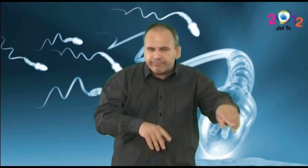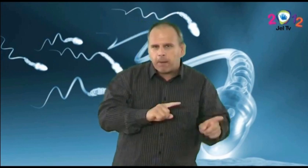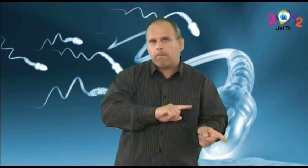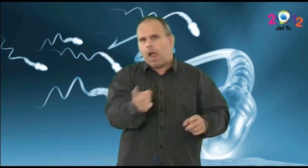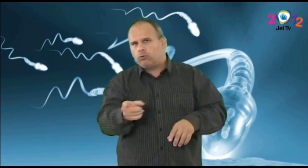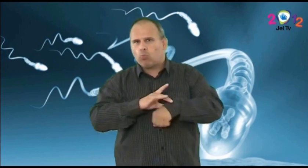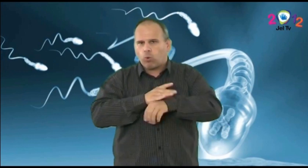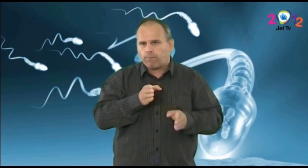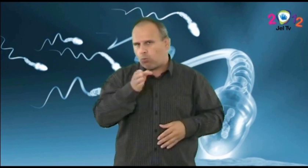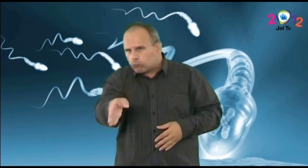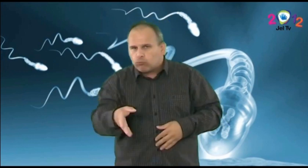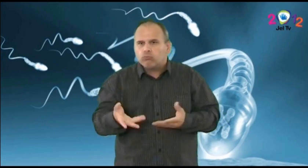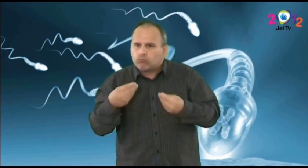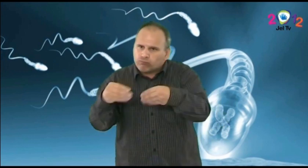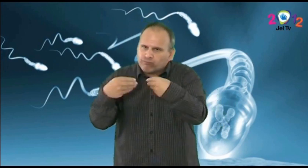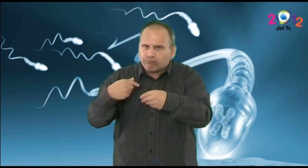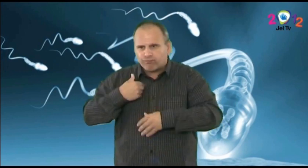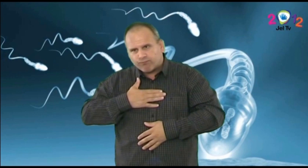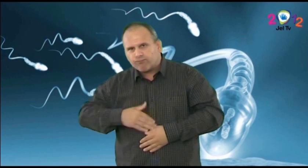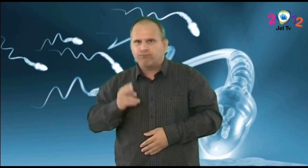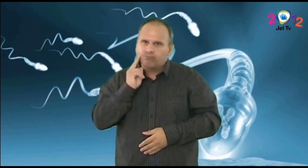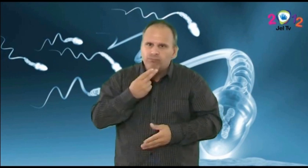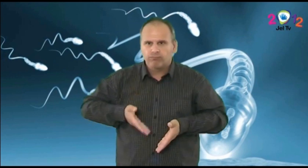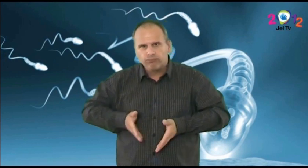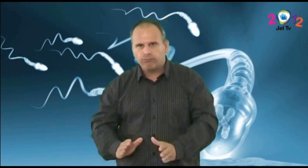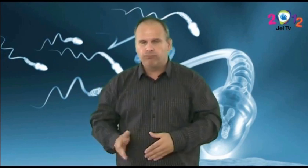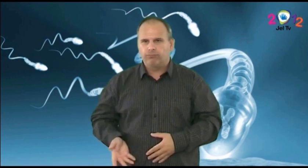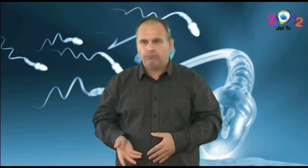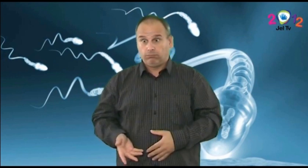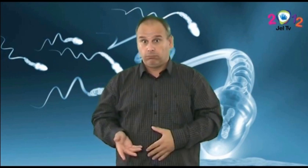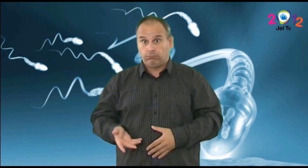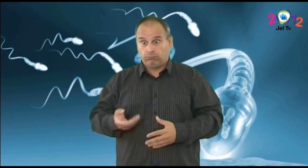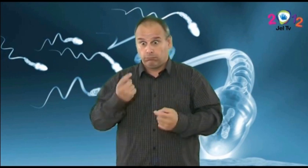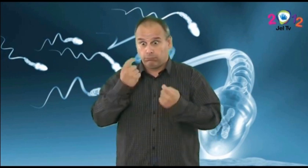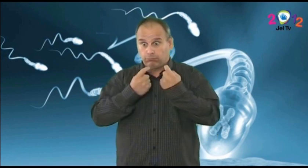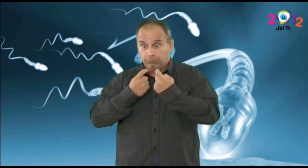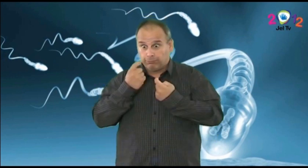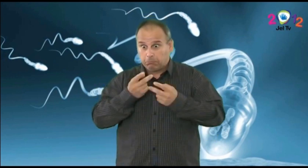Otthagyják, elmennek egy másik orvoshoz, de ott se kapnak segítséget.